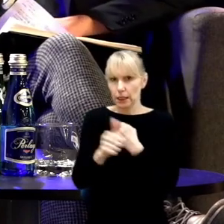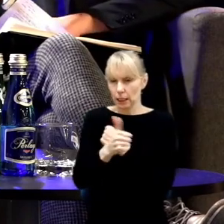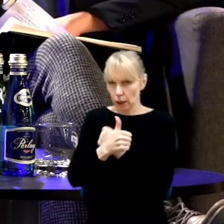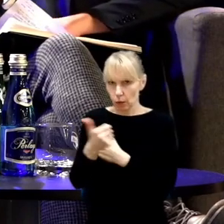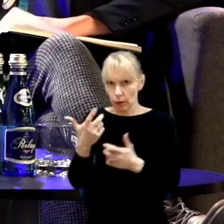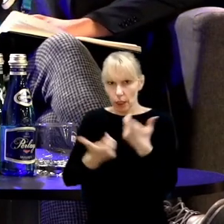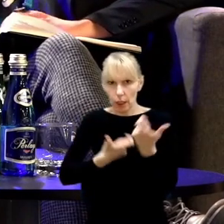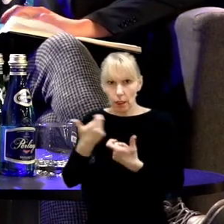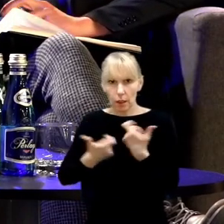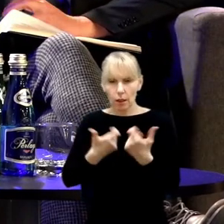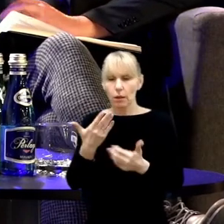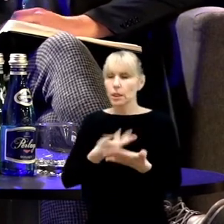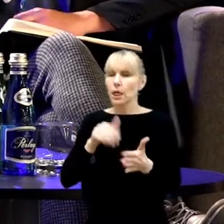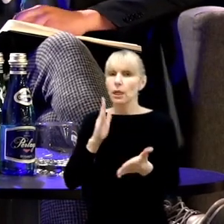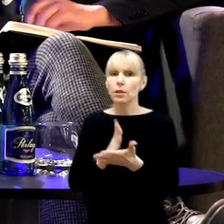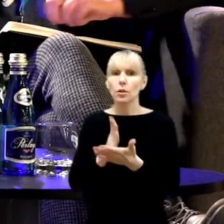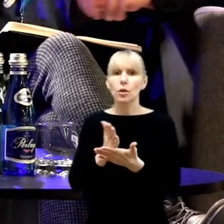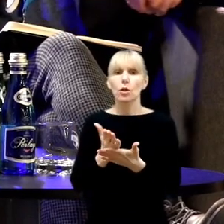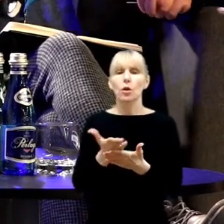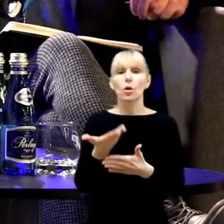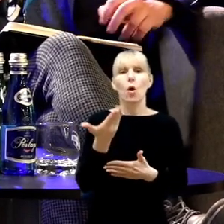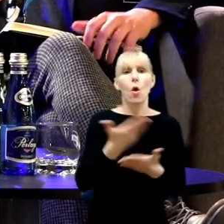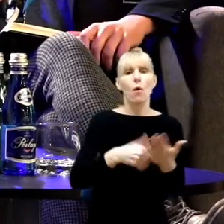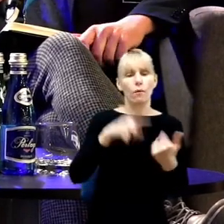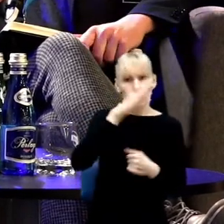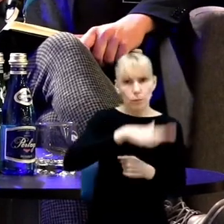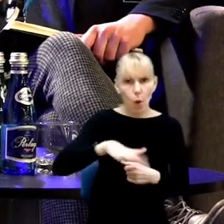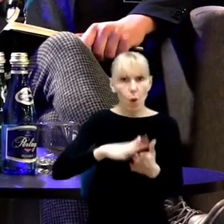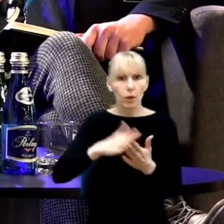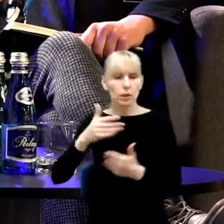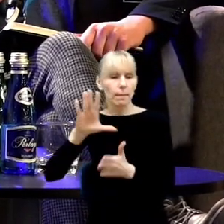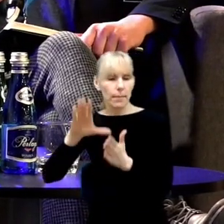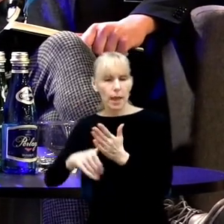komunalnym i społecznym, ale też w zasobie prywatnym.